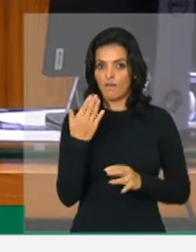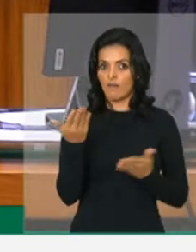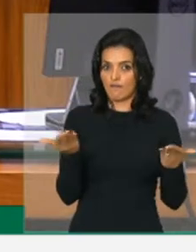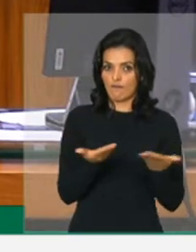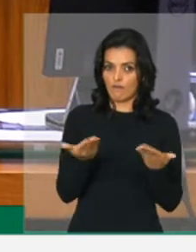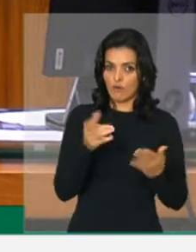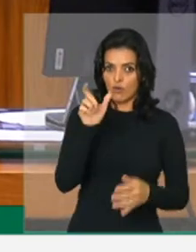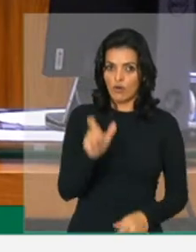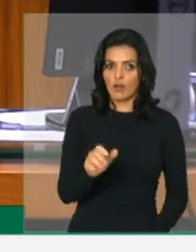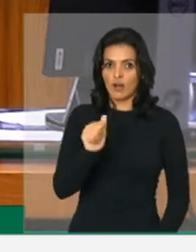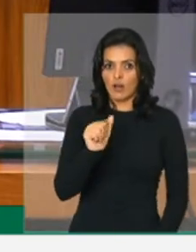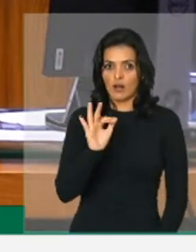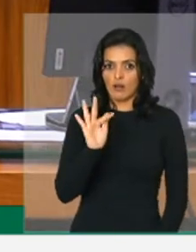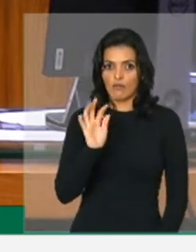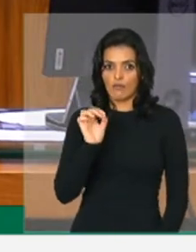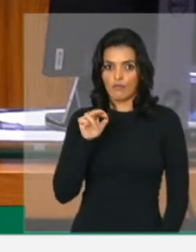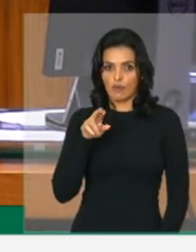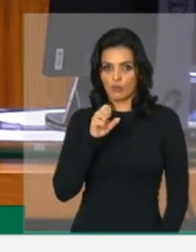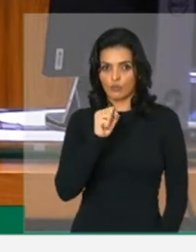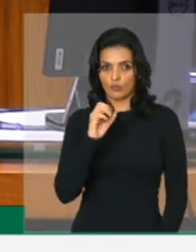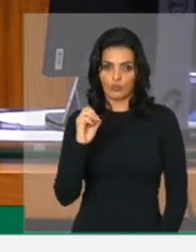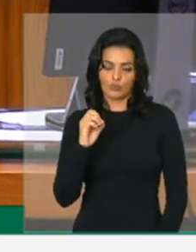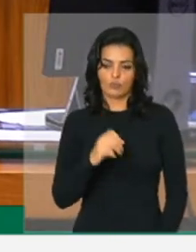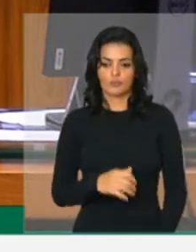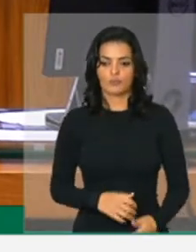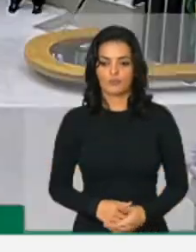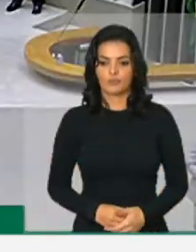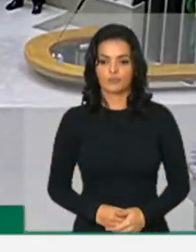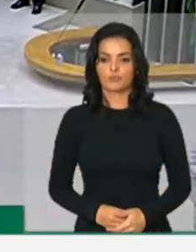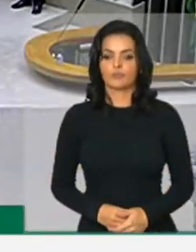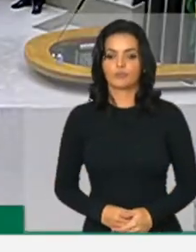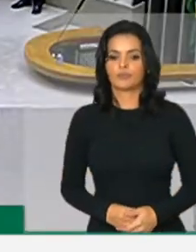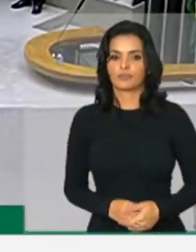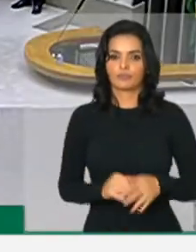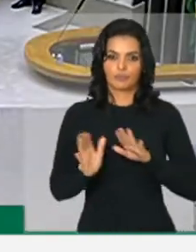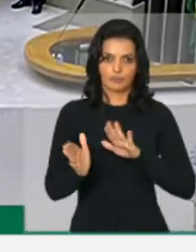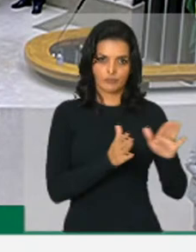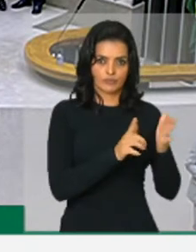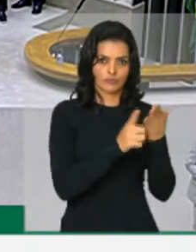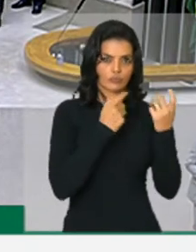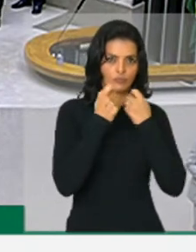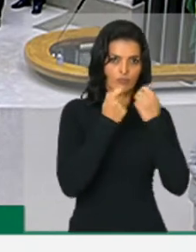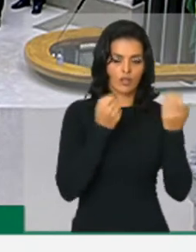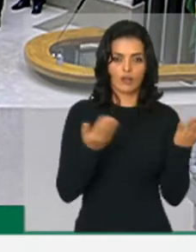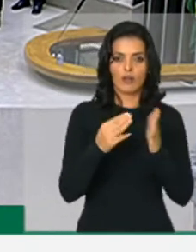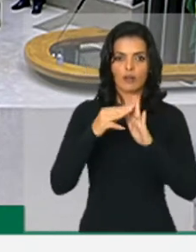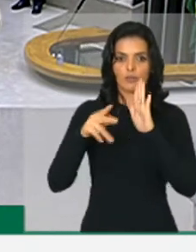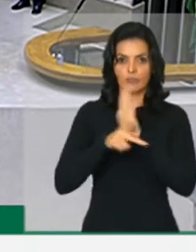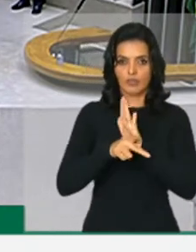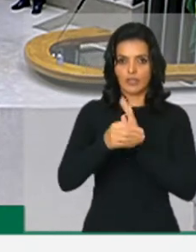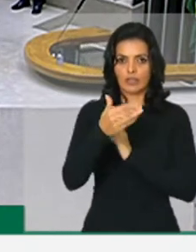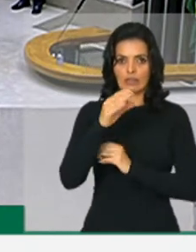MAS NÓS TEMOS UM OUTRO DESEJO QUE É A VOTAÇÃO DE UM PROJETO QUE HÁ DIAS JÁ ESTÁ